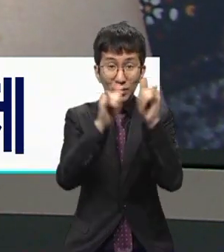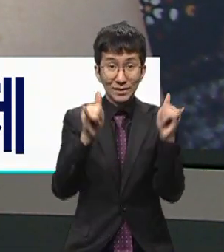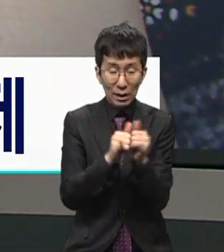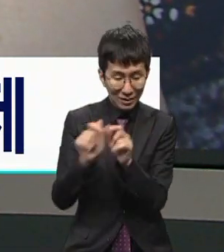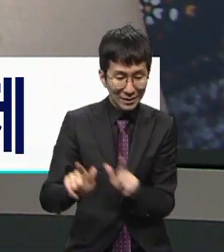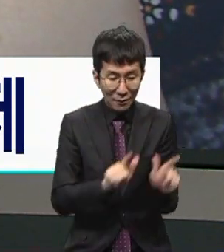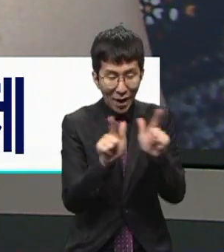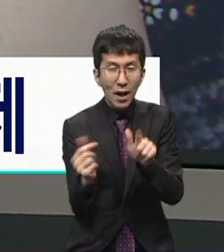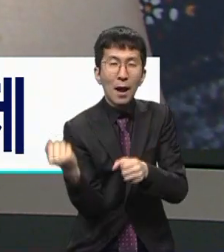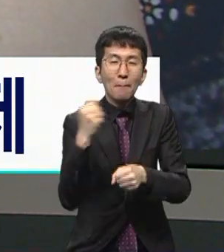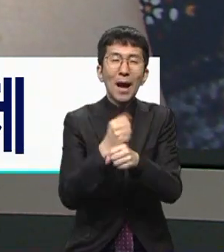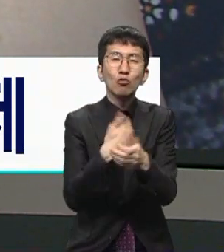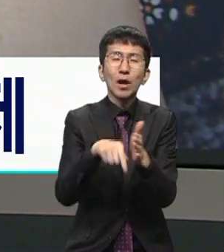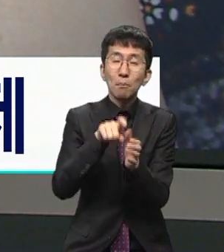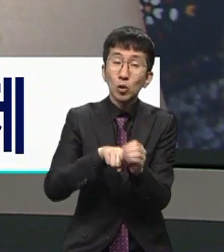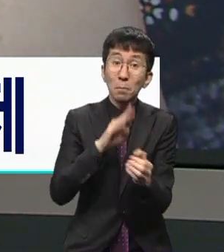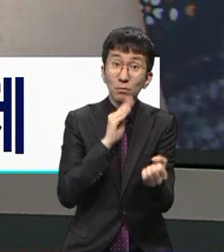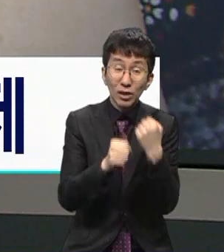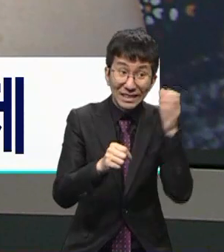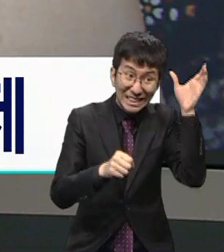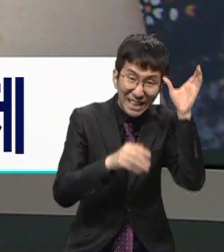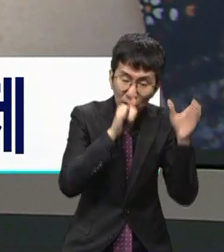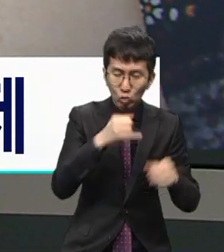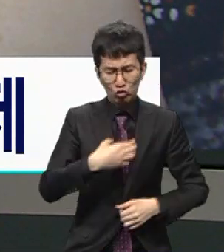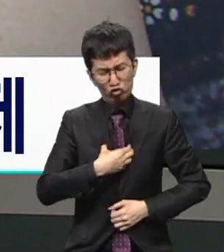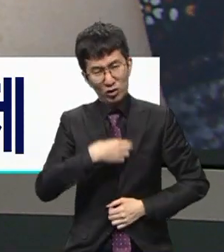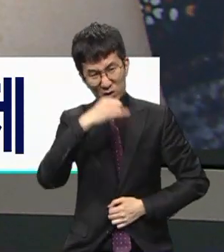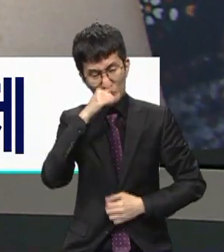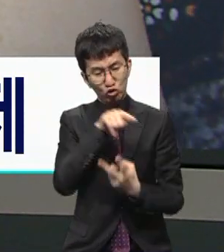엇갈립니다. 남주현 기자가 보도합니다.